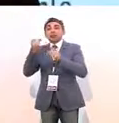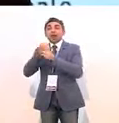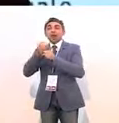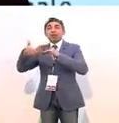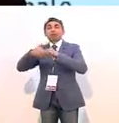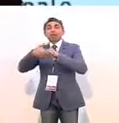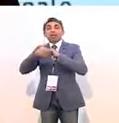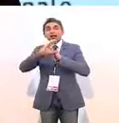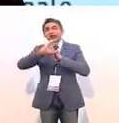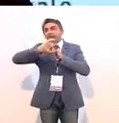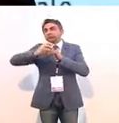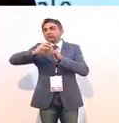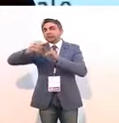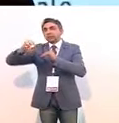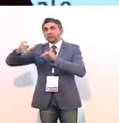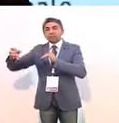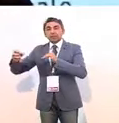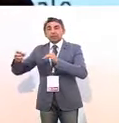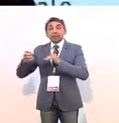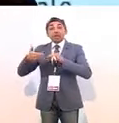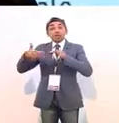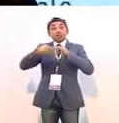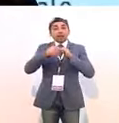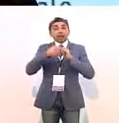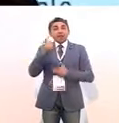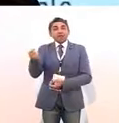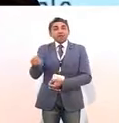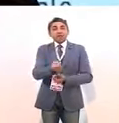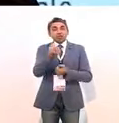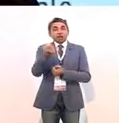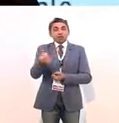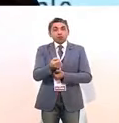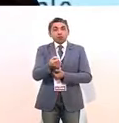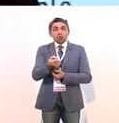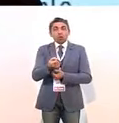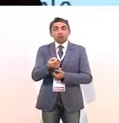di vario genere. I precari dei Vigili del Fuoco con l’operazione FSC (fiato sul collo!)